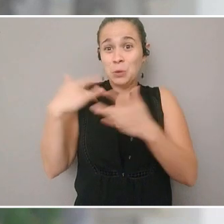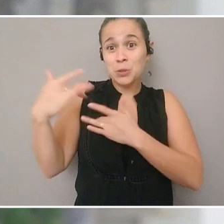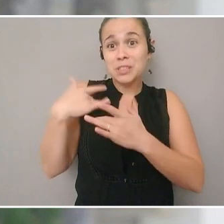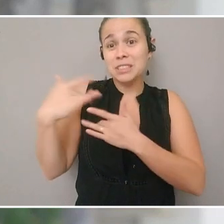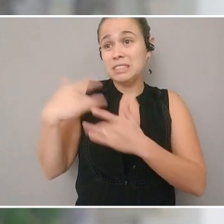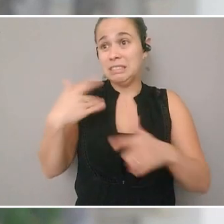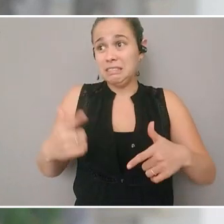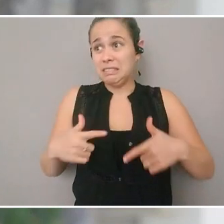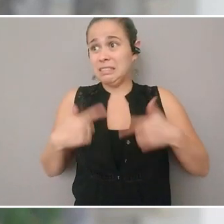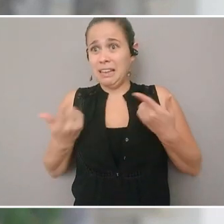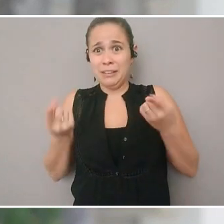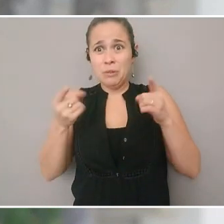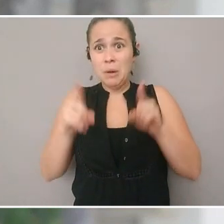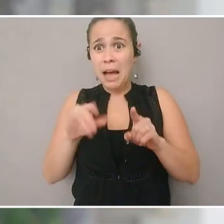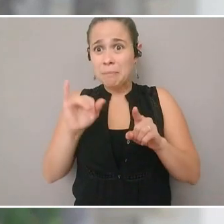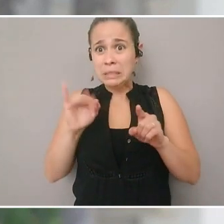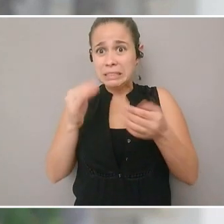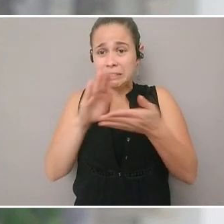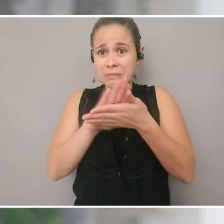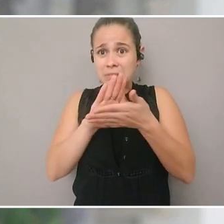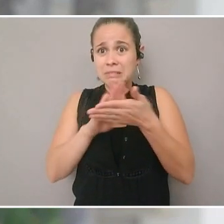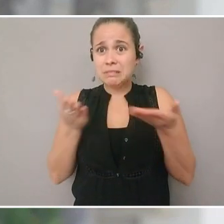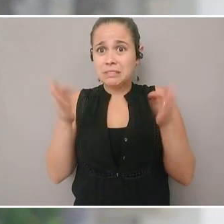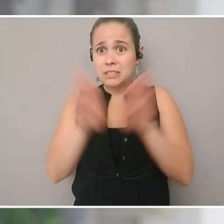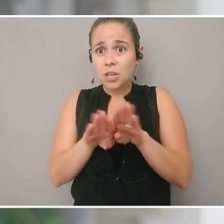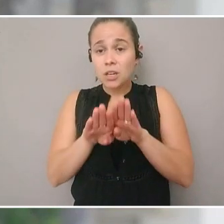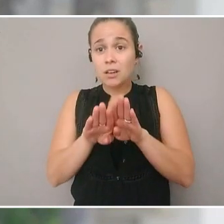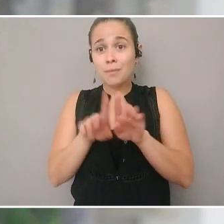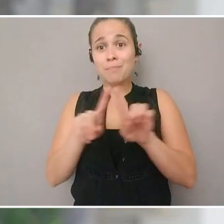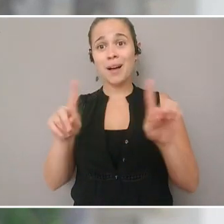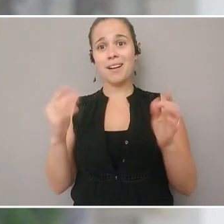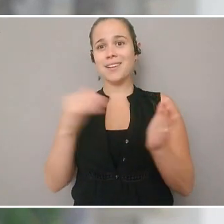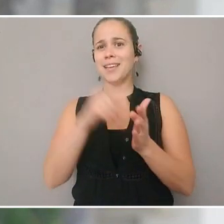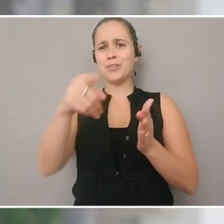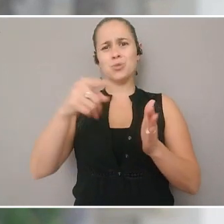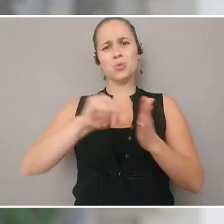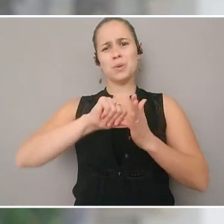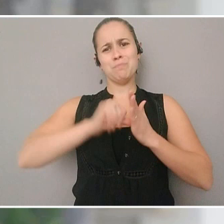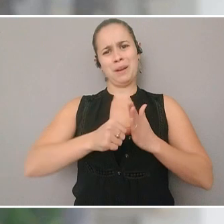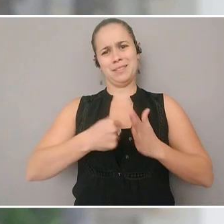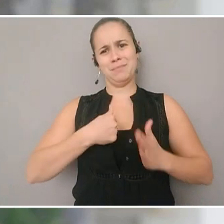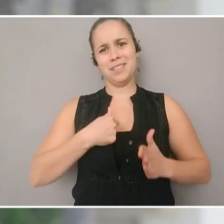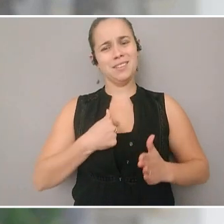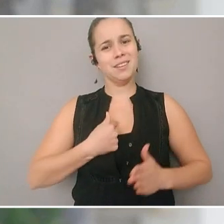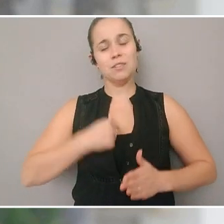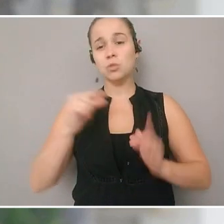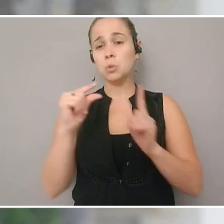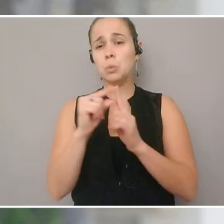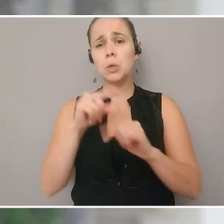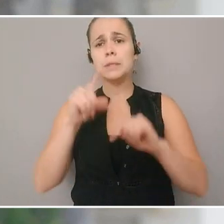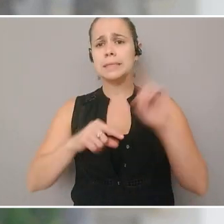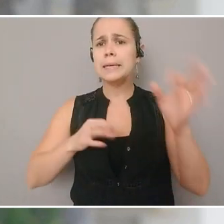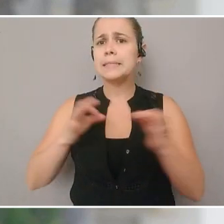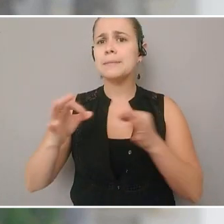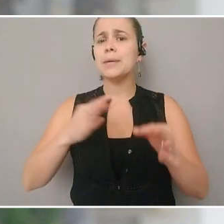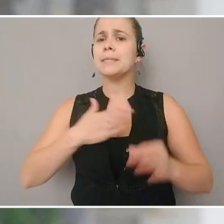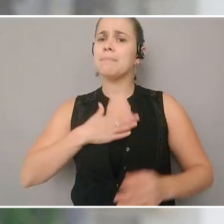como cuando el campus cerró, pero de nuevo me impresionaron. Las palabras no pueden